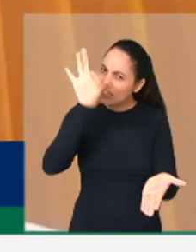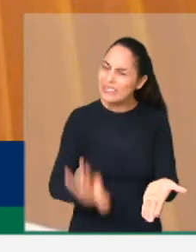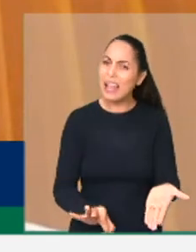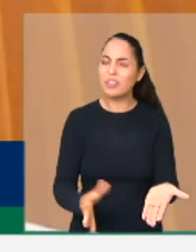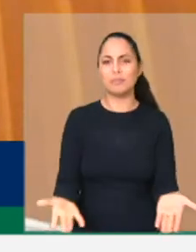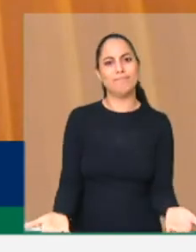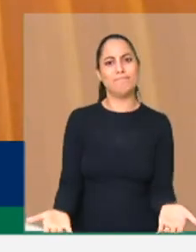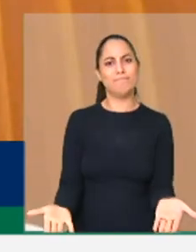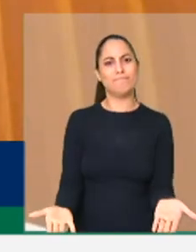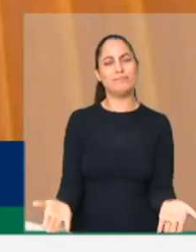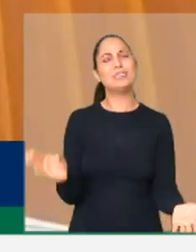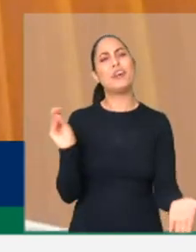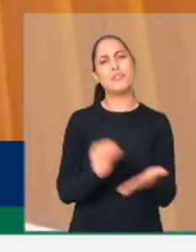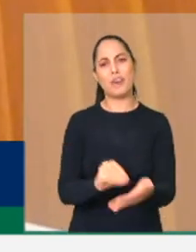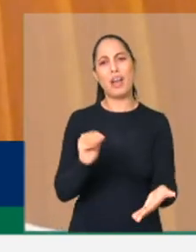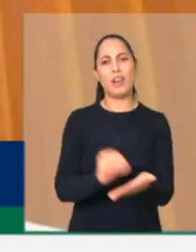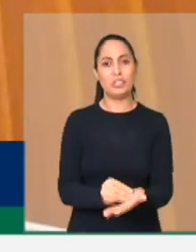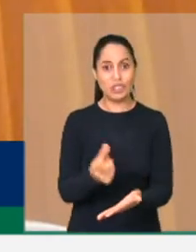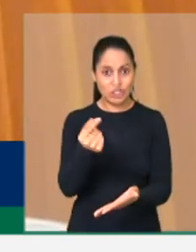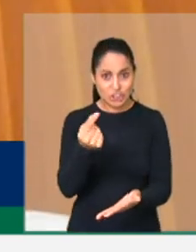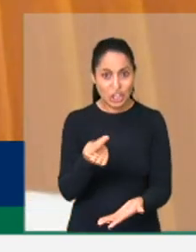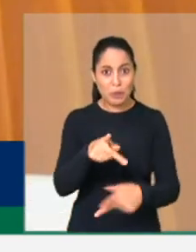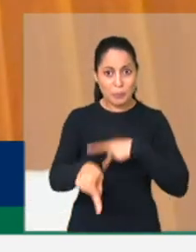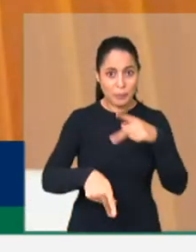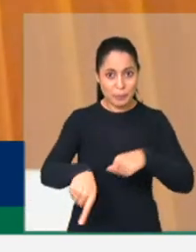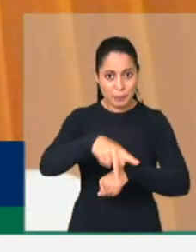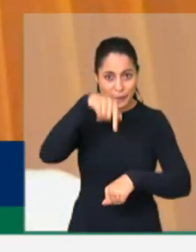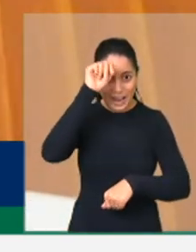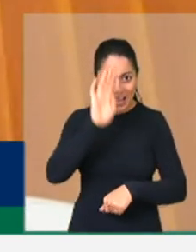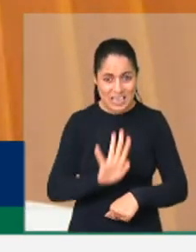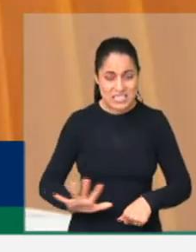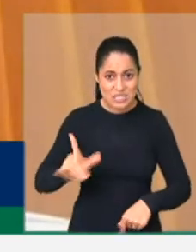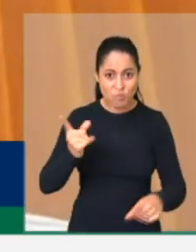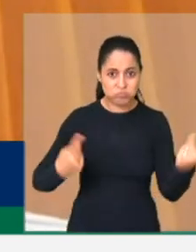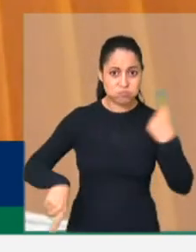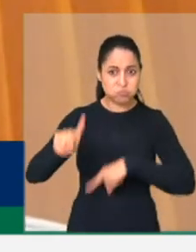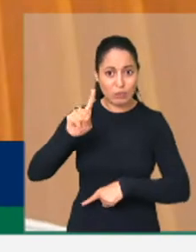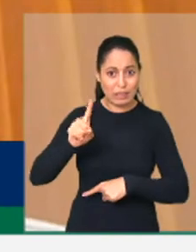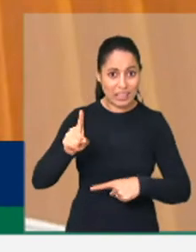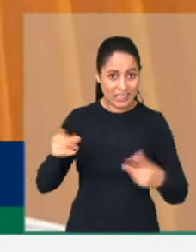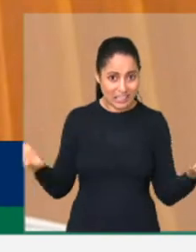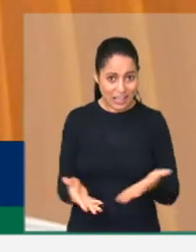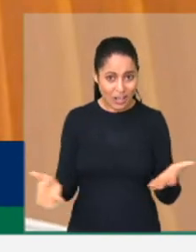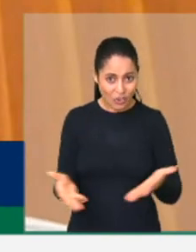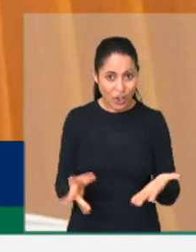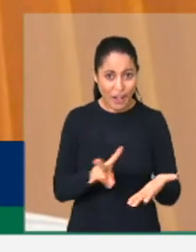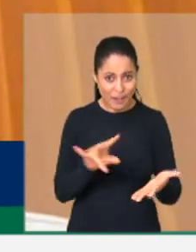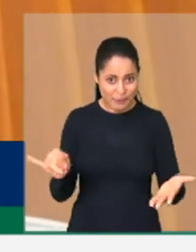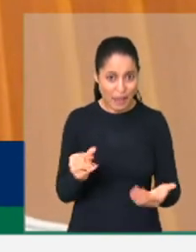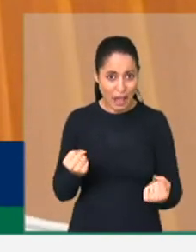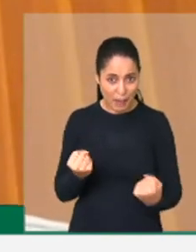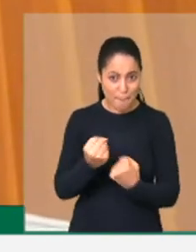OPOSIÇÃO. GOVERNO? -- [DEPUTADO]: PRESIDENTE OPOSIÇÃO COM A AJUDA DO DEPUTADO JÚLIO DELGADO QUE JÁ ALINHOOU MAIS UM PARTIDO AQUI PARA A